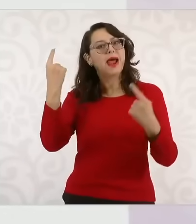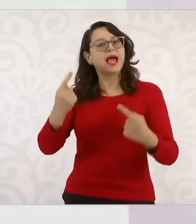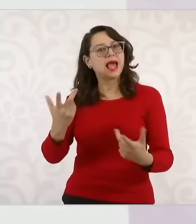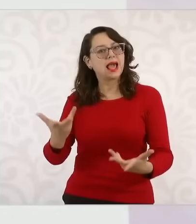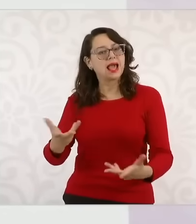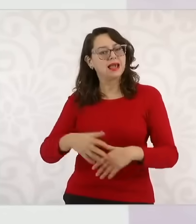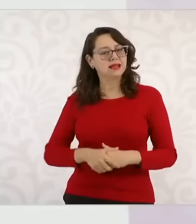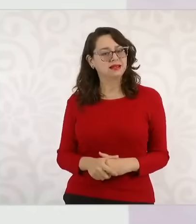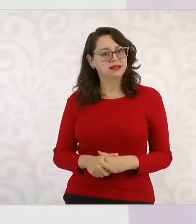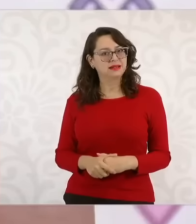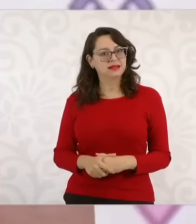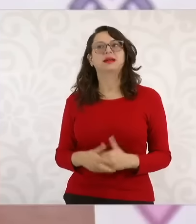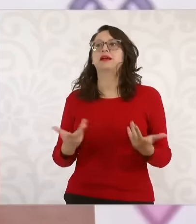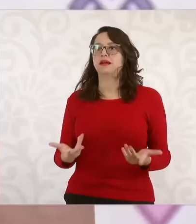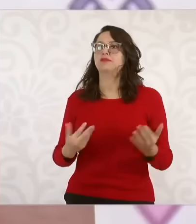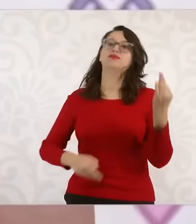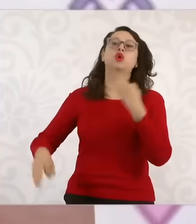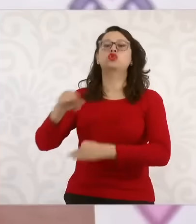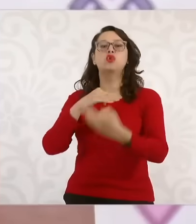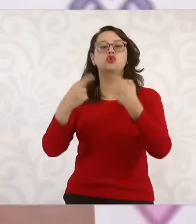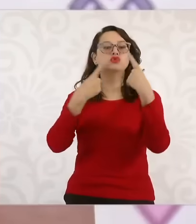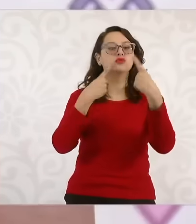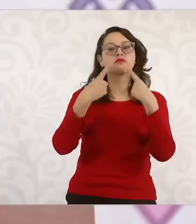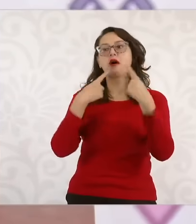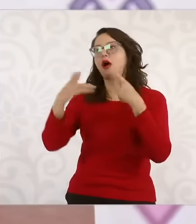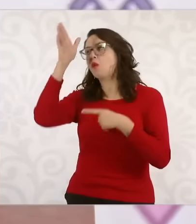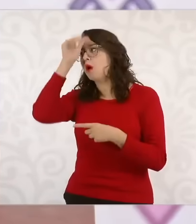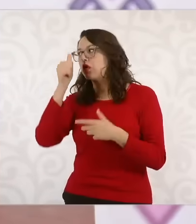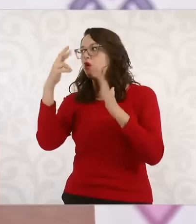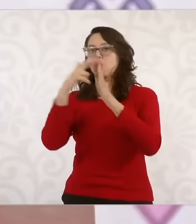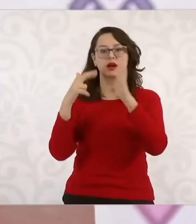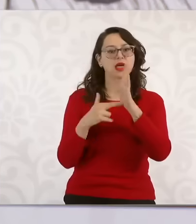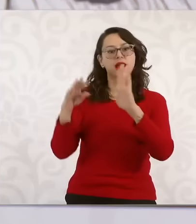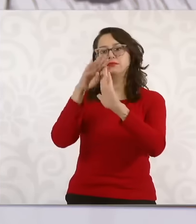donde todo el mundo se pusiera de acuerdo con base en ciertas normas aprobadas por todos.